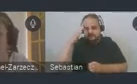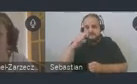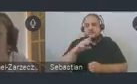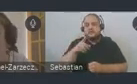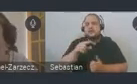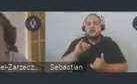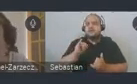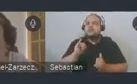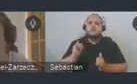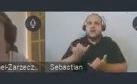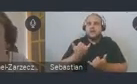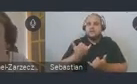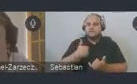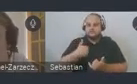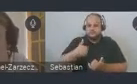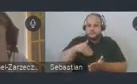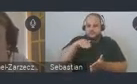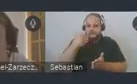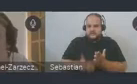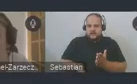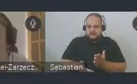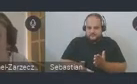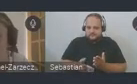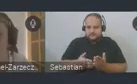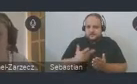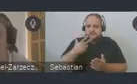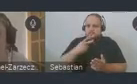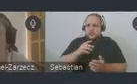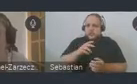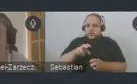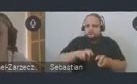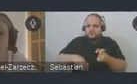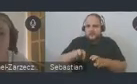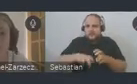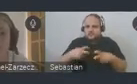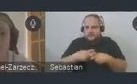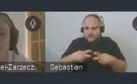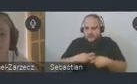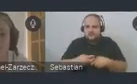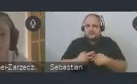jak wiele ja tracę, nie korzystając z sieci i nie korzystając z tego,